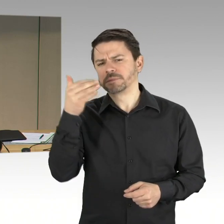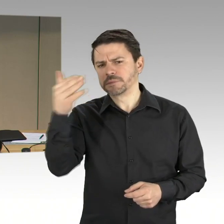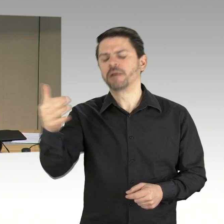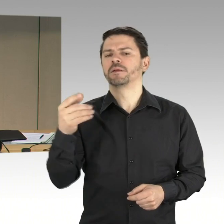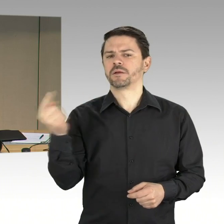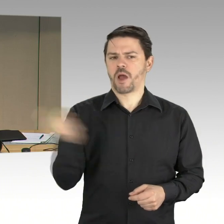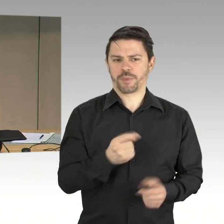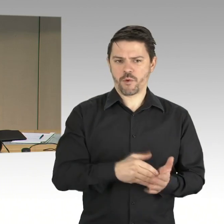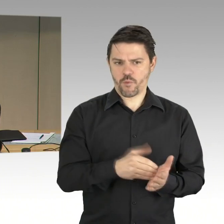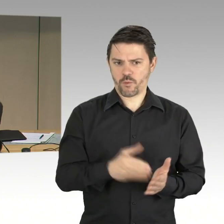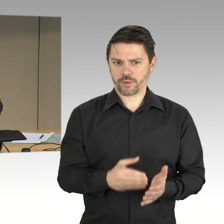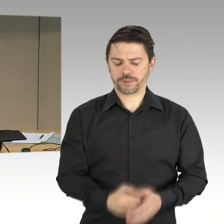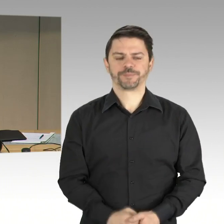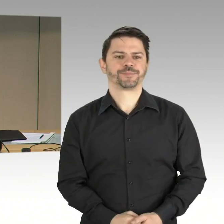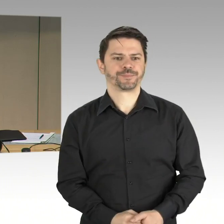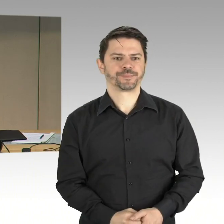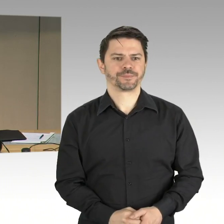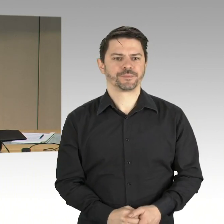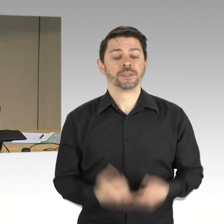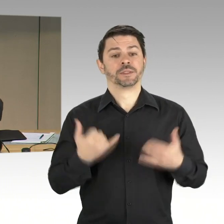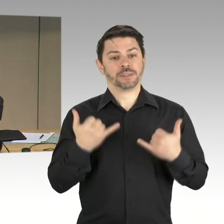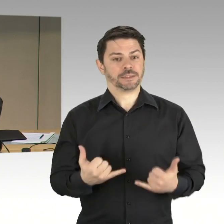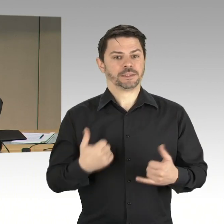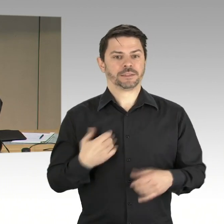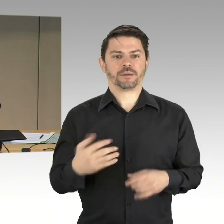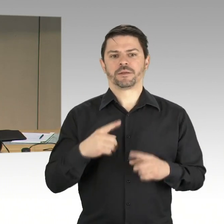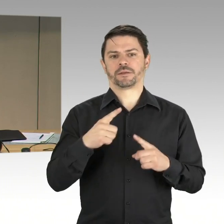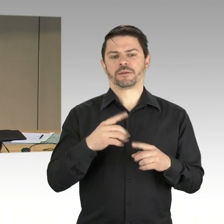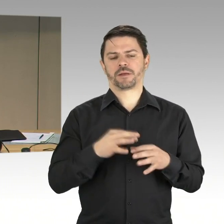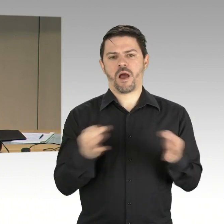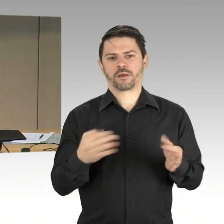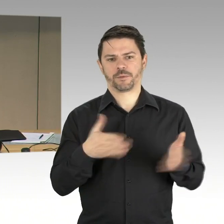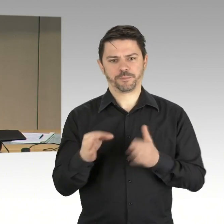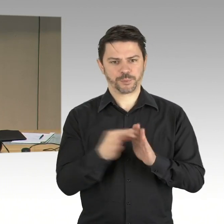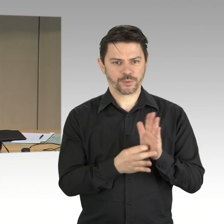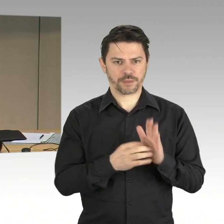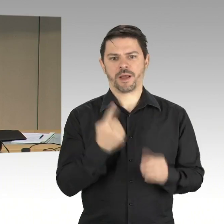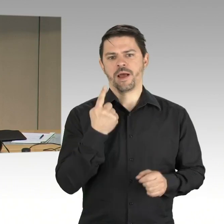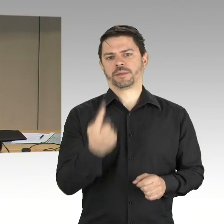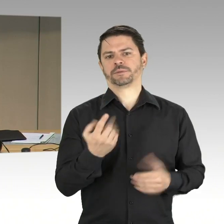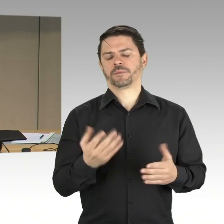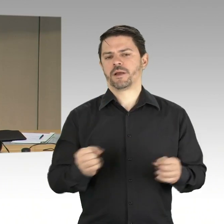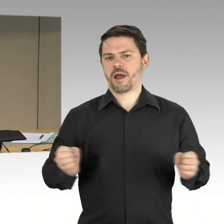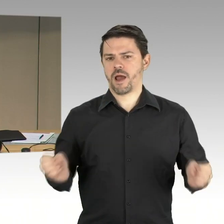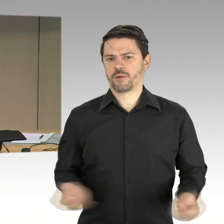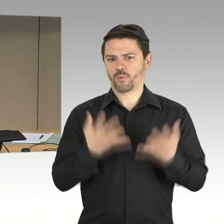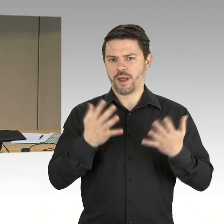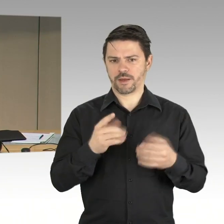Aktuelle Stunde, ein Mietendeckel für Berlin auf Antrag der Fraktion Die Linke in Verbindung mit dem Tagesordnungspunkt 5,